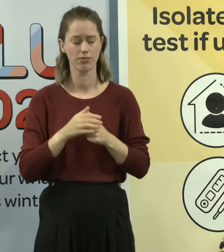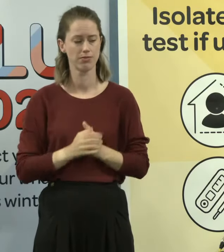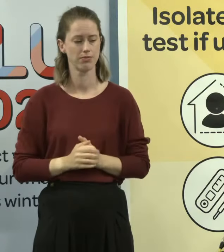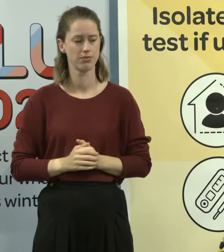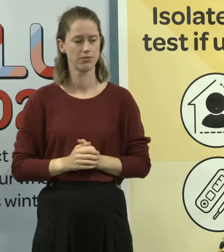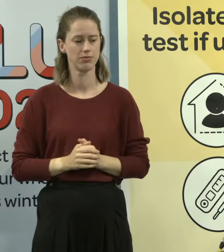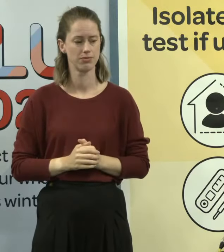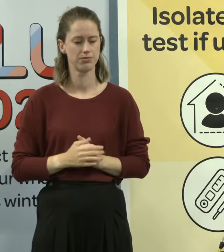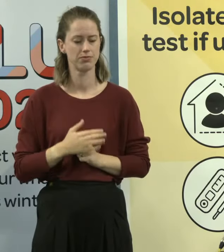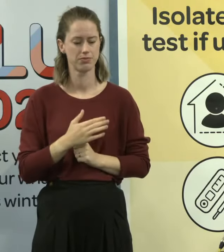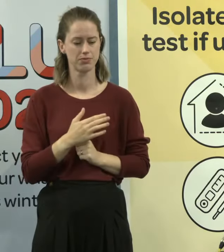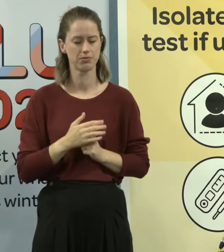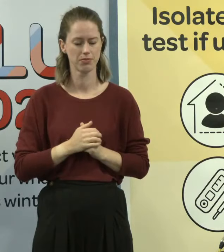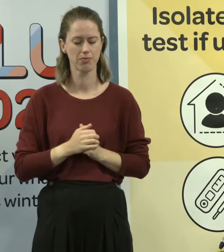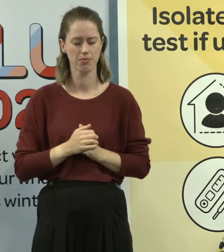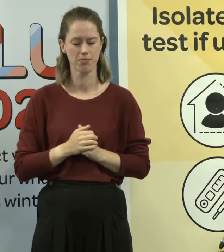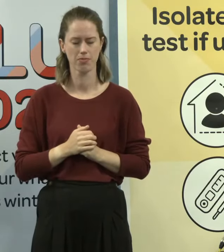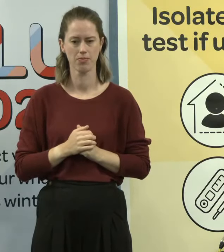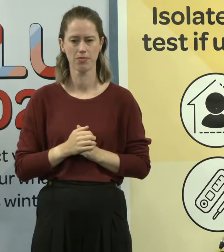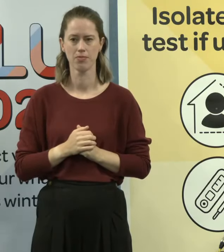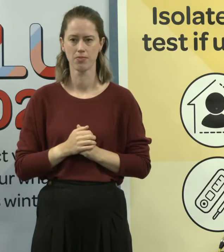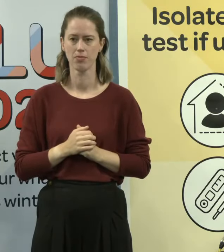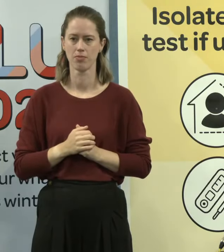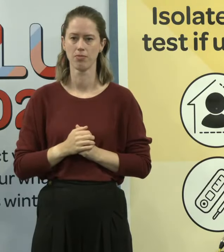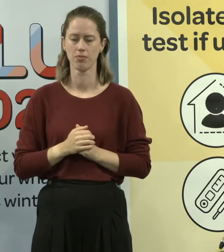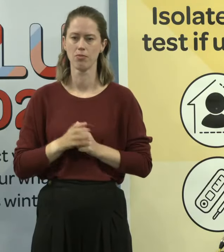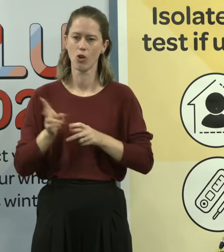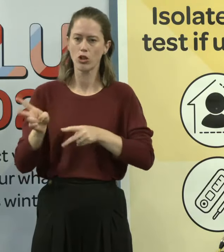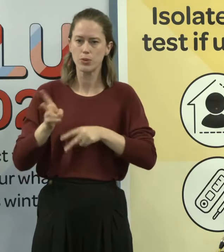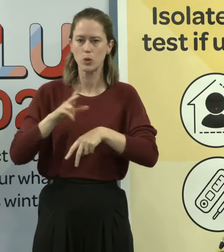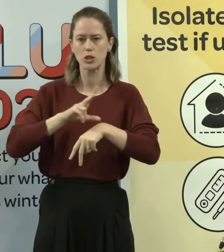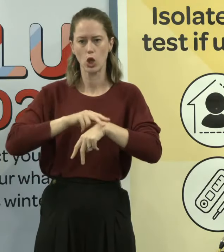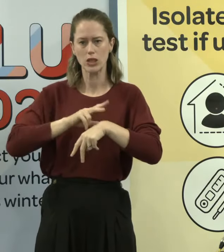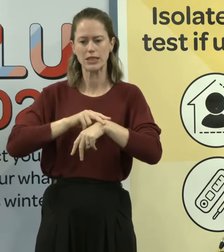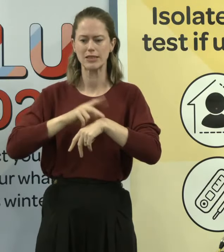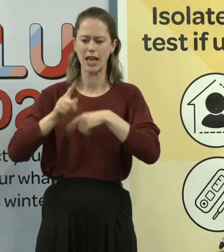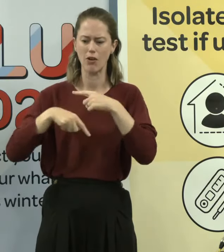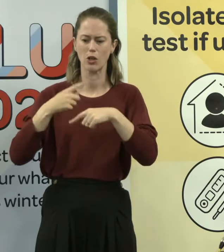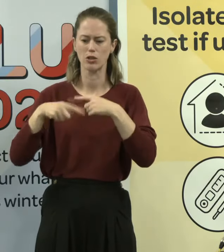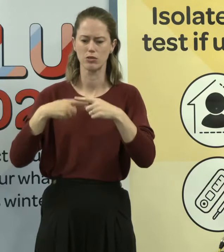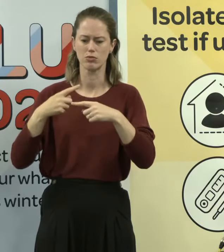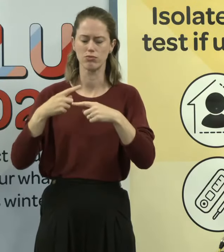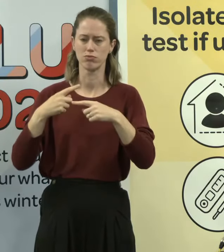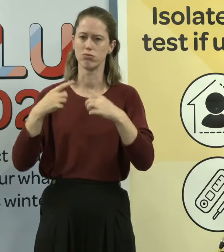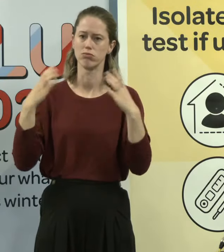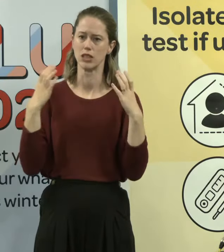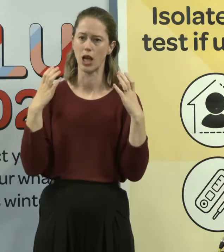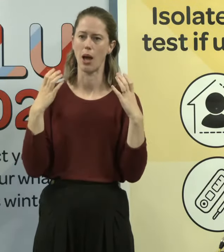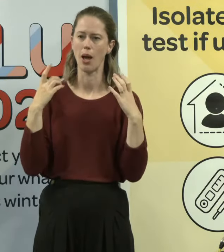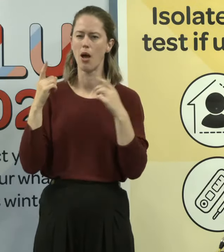papura, patai enei kauwhata i